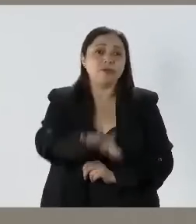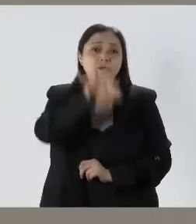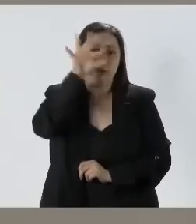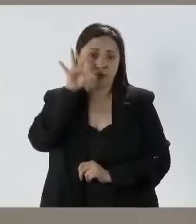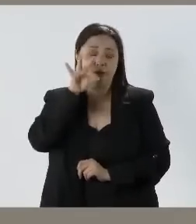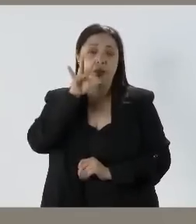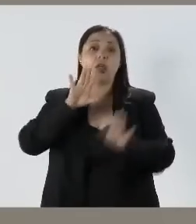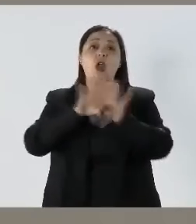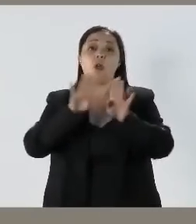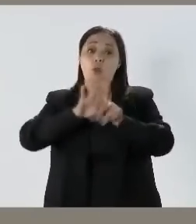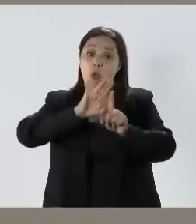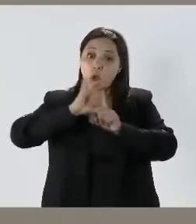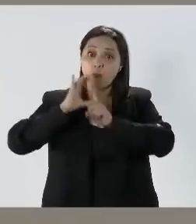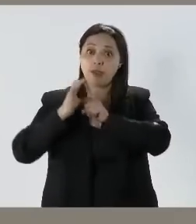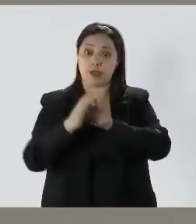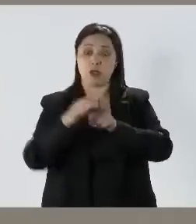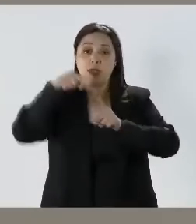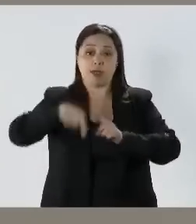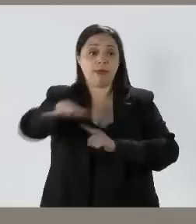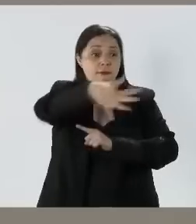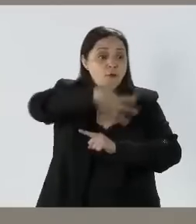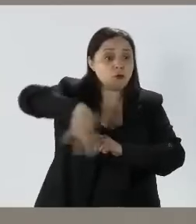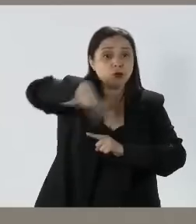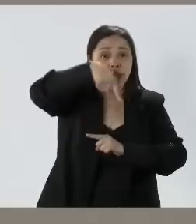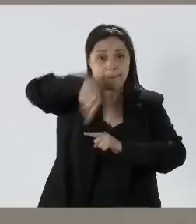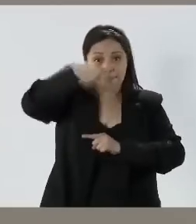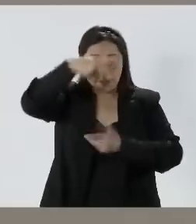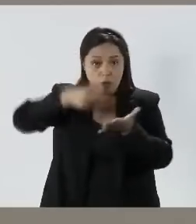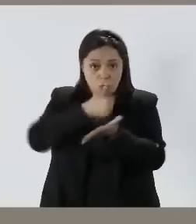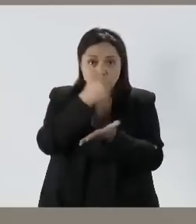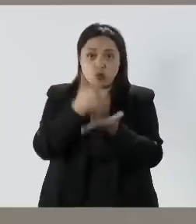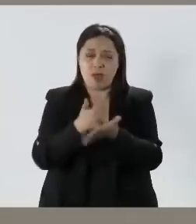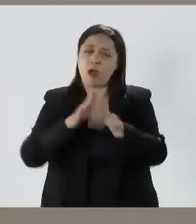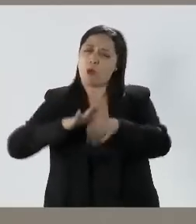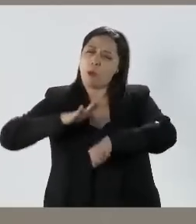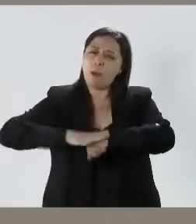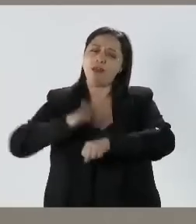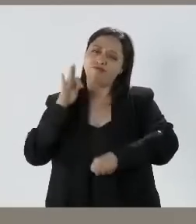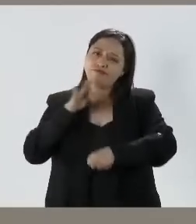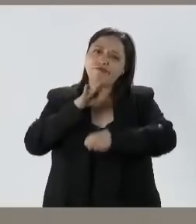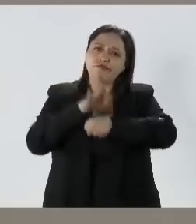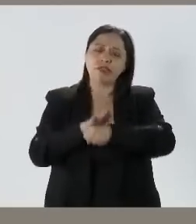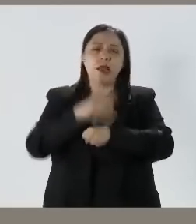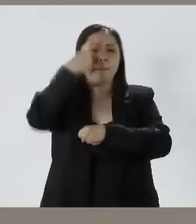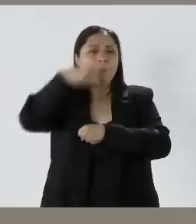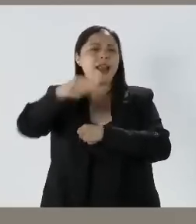búsqueda de la ciudad de México para que cuente con todos los recursos necesarios